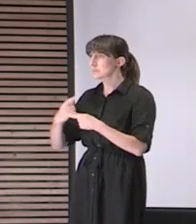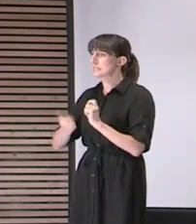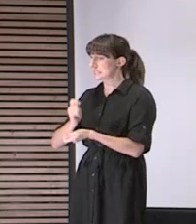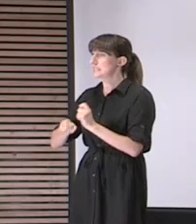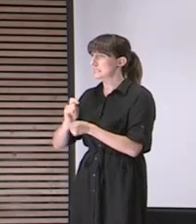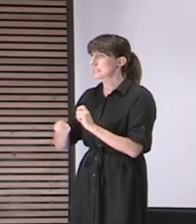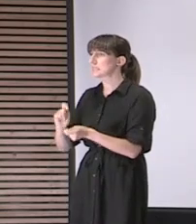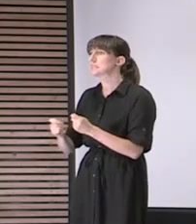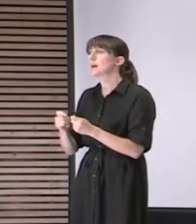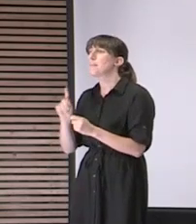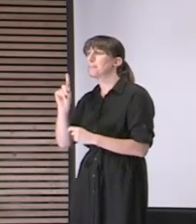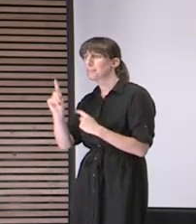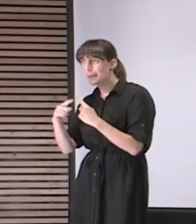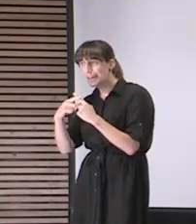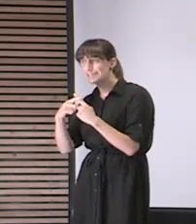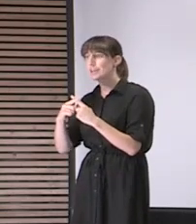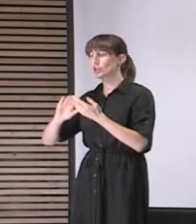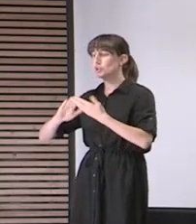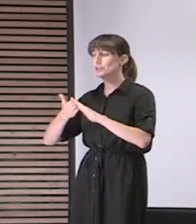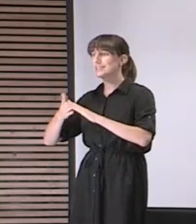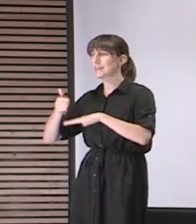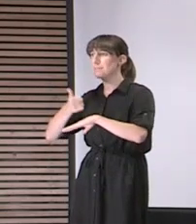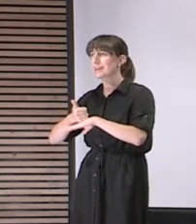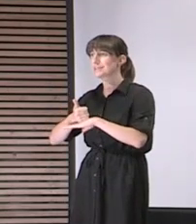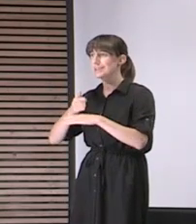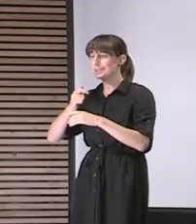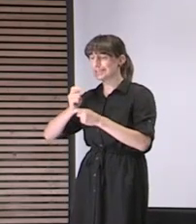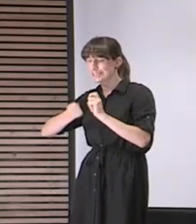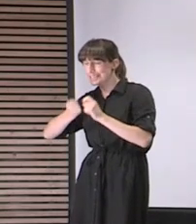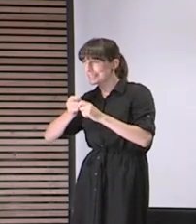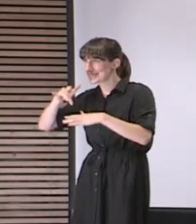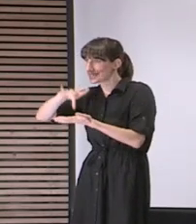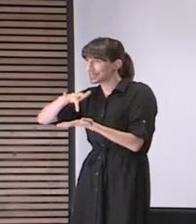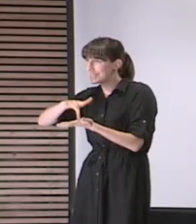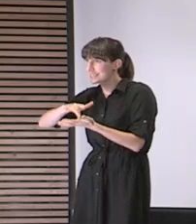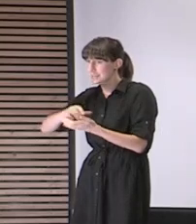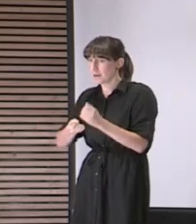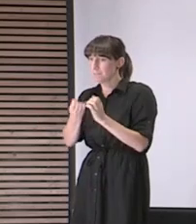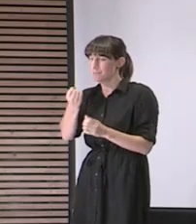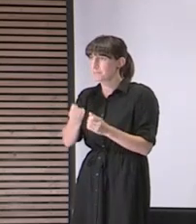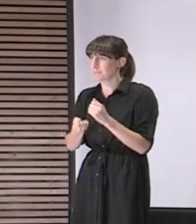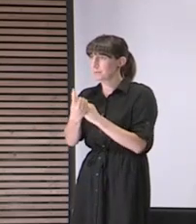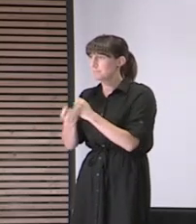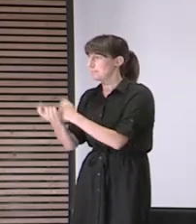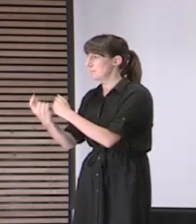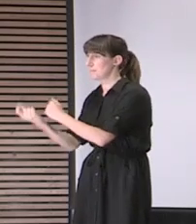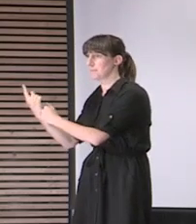siguen siendo buenos este fin de semana. Todavía se están